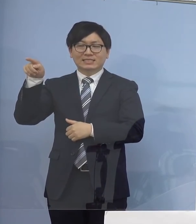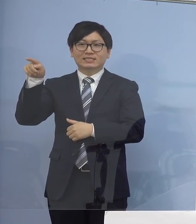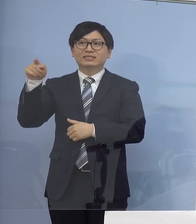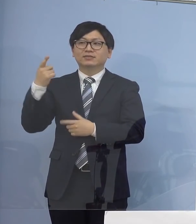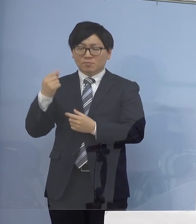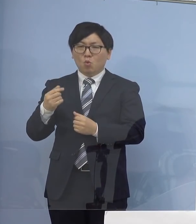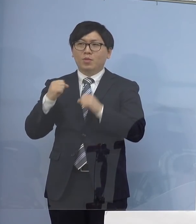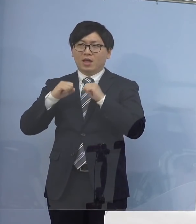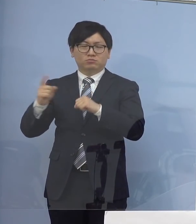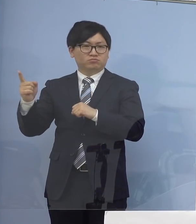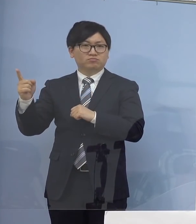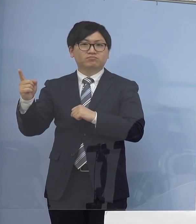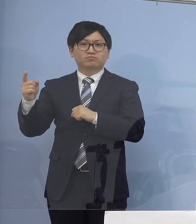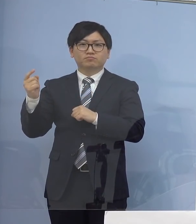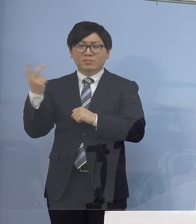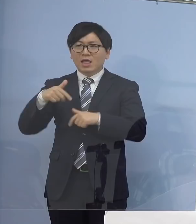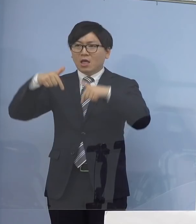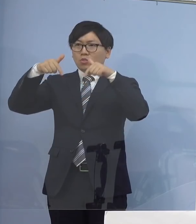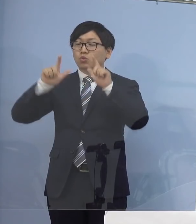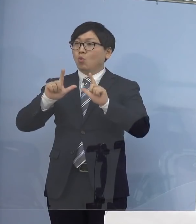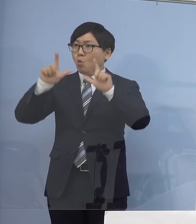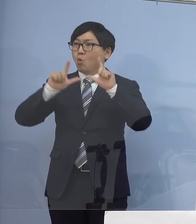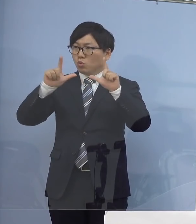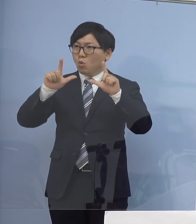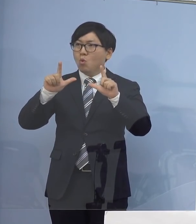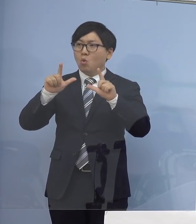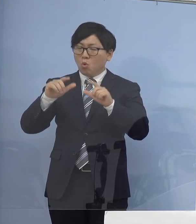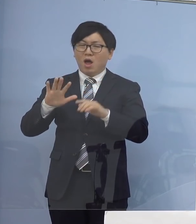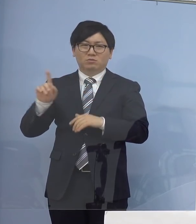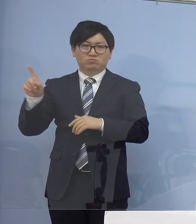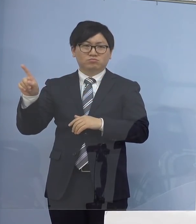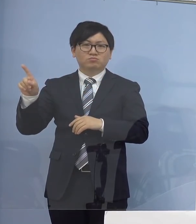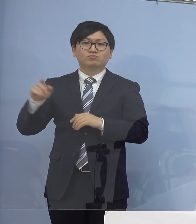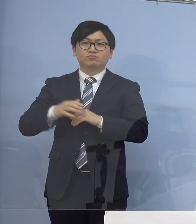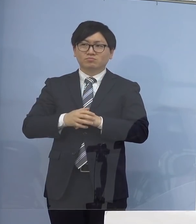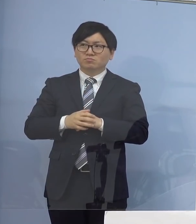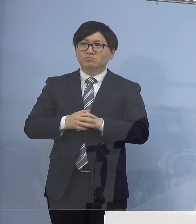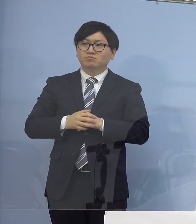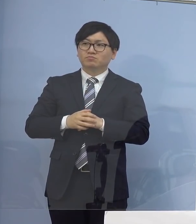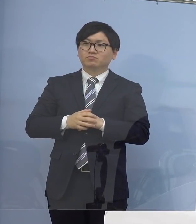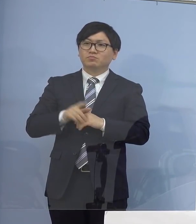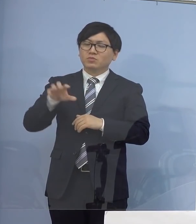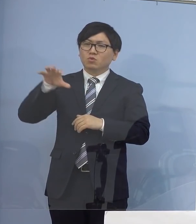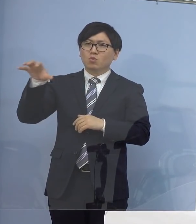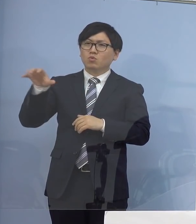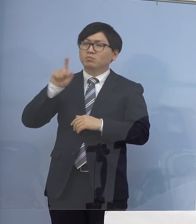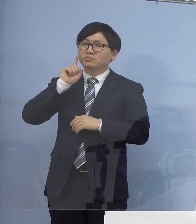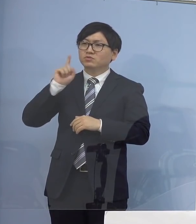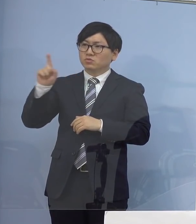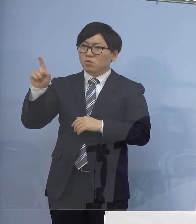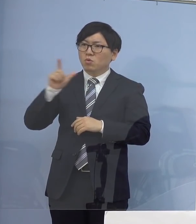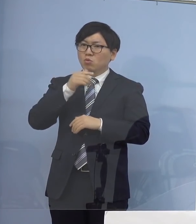また東京（都）が既になっているなど こうした点を考えると徳島（県）というだけではなくて